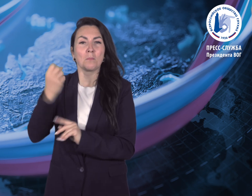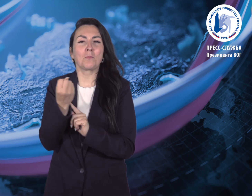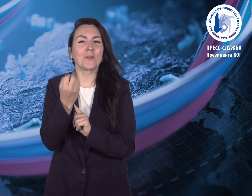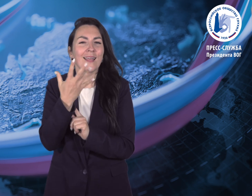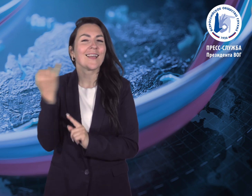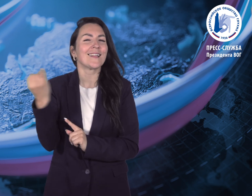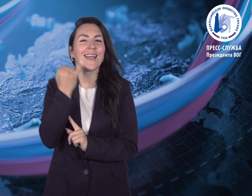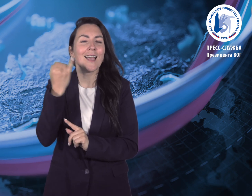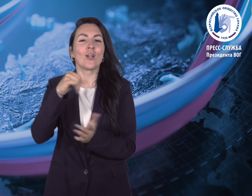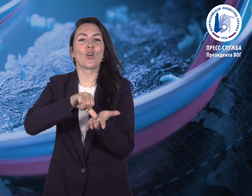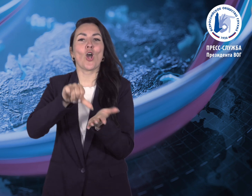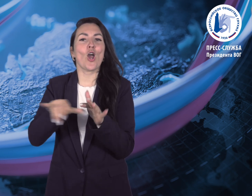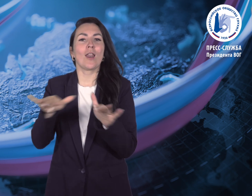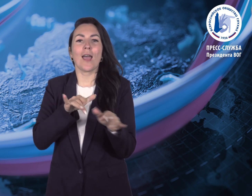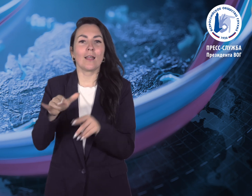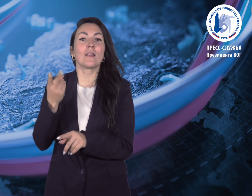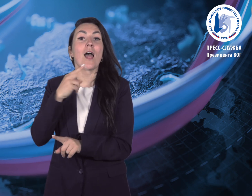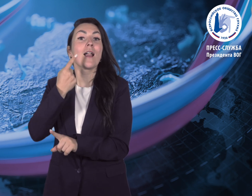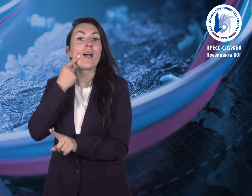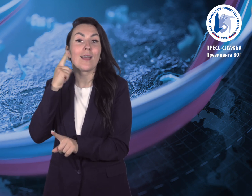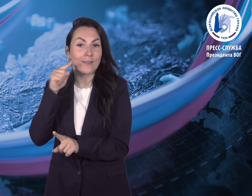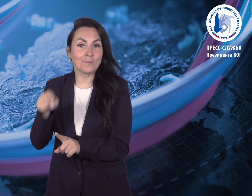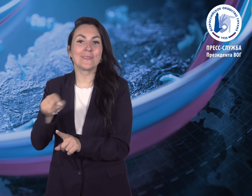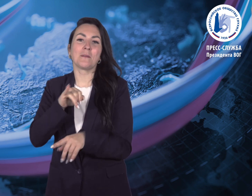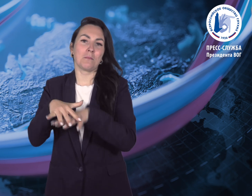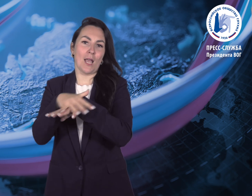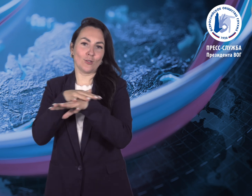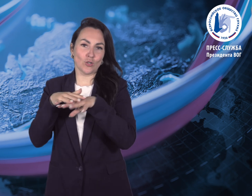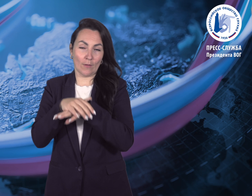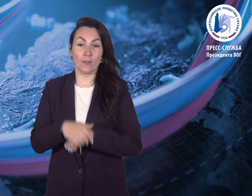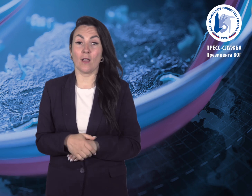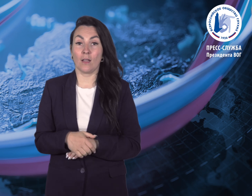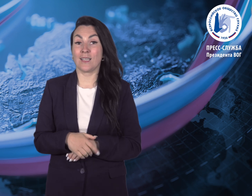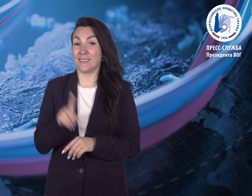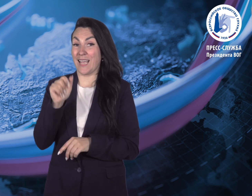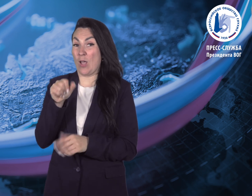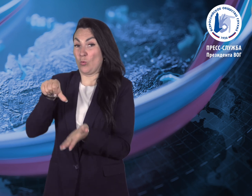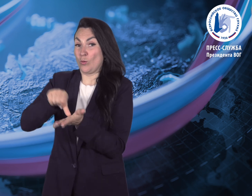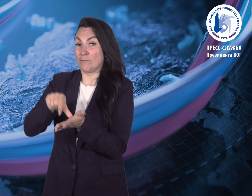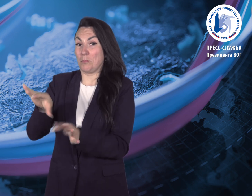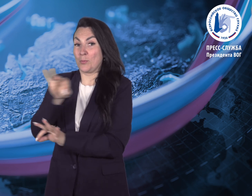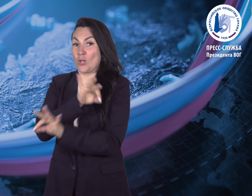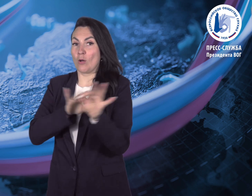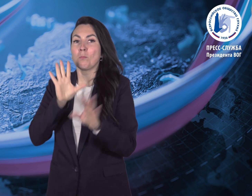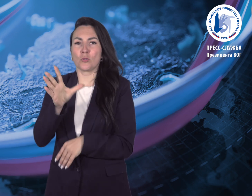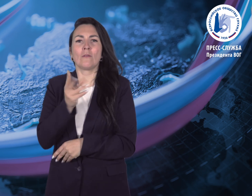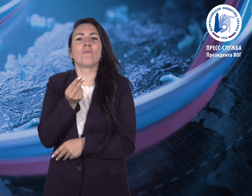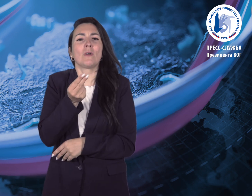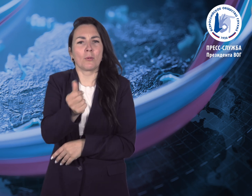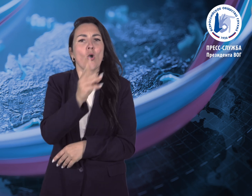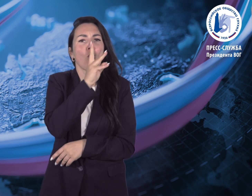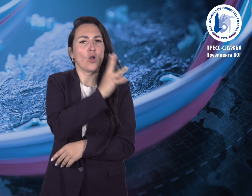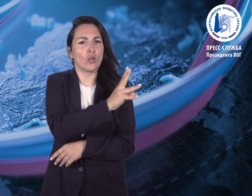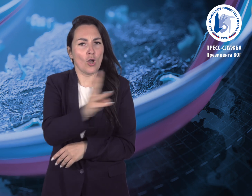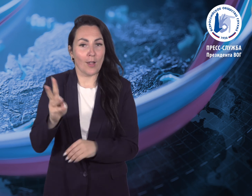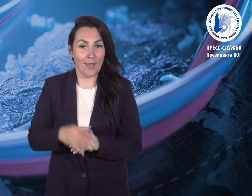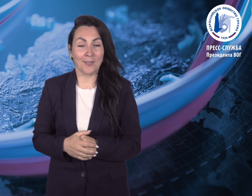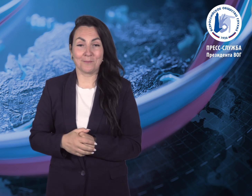В сериале 15 интересных ролей для глухих + массовка. За участие в проекте будут выплачены гонорары.